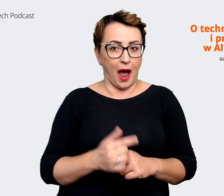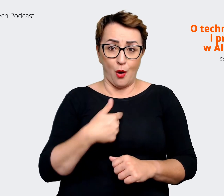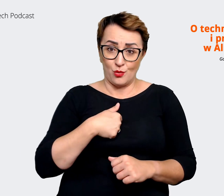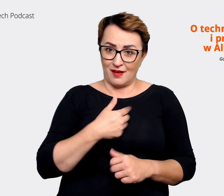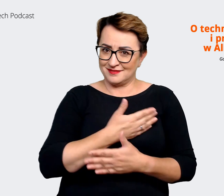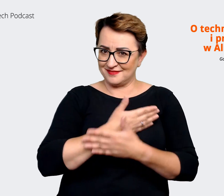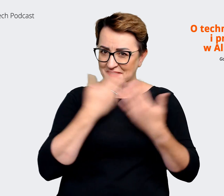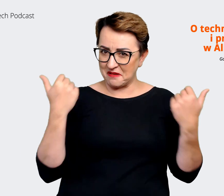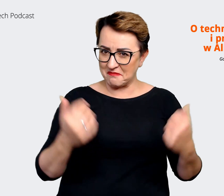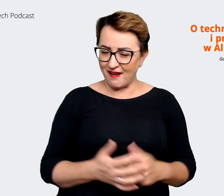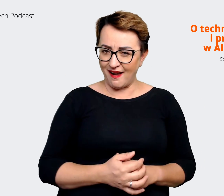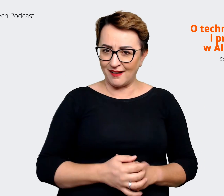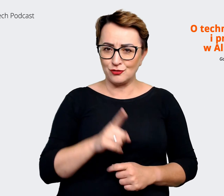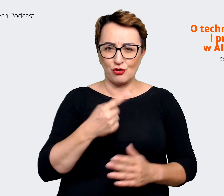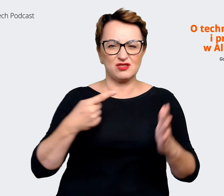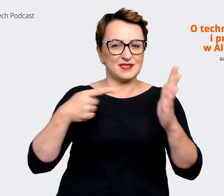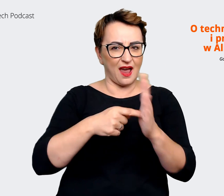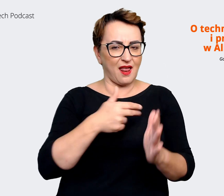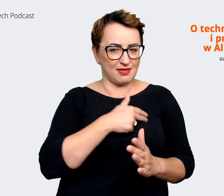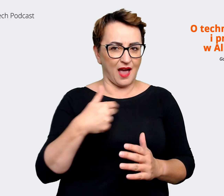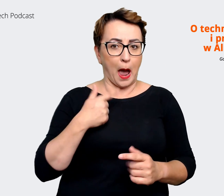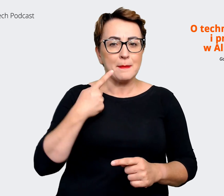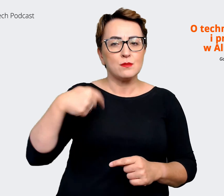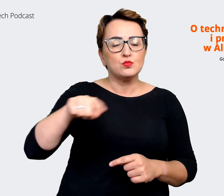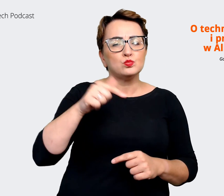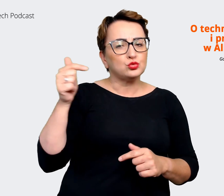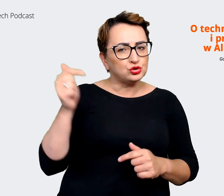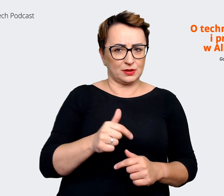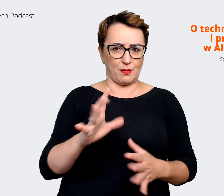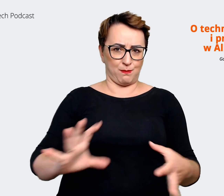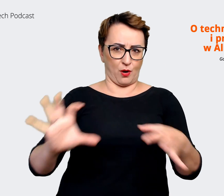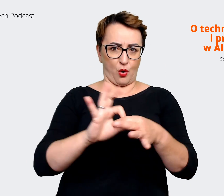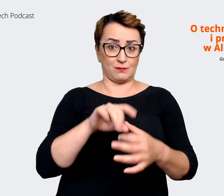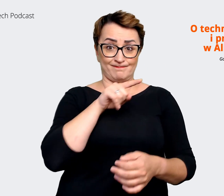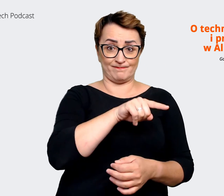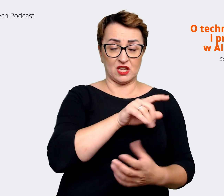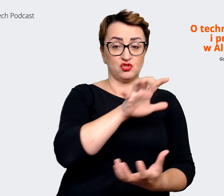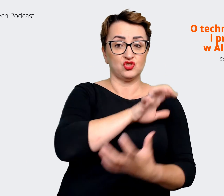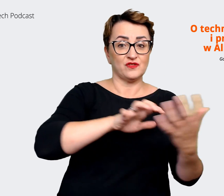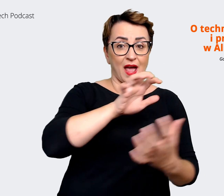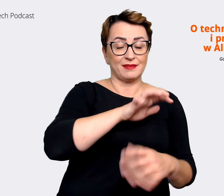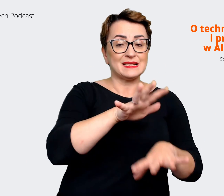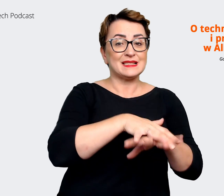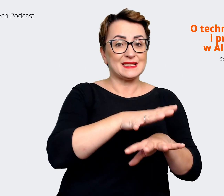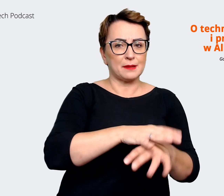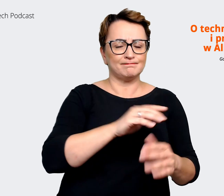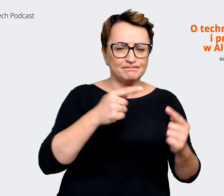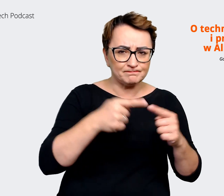i to jest jeden z naszych celów i musimy połączyć ten świat systemów typowo bankowych przygotowanych